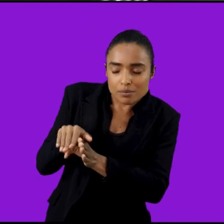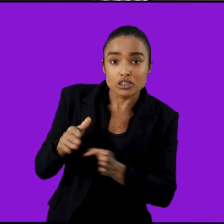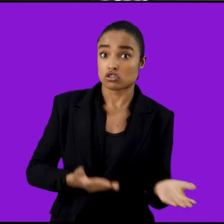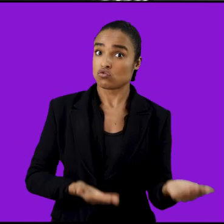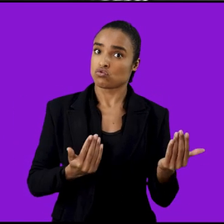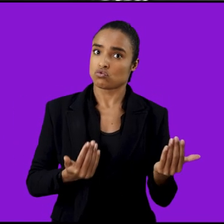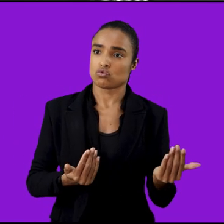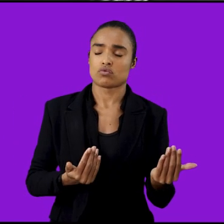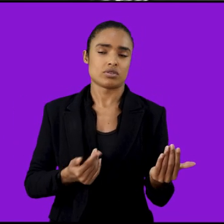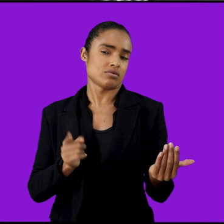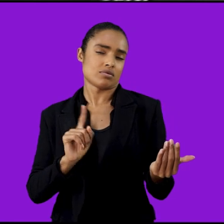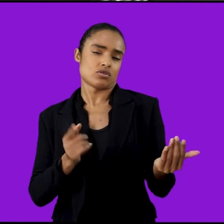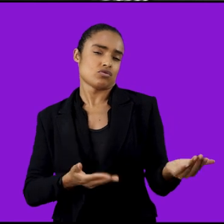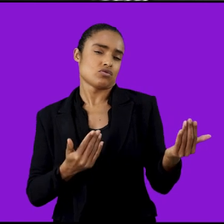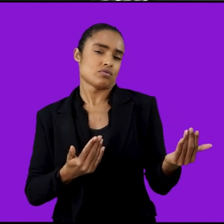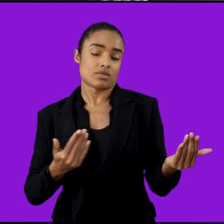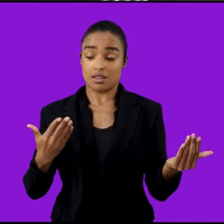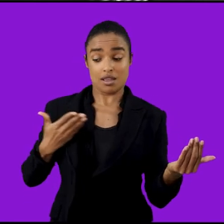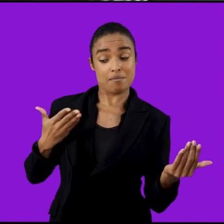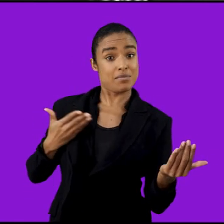Que nem, nem é tão molecada assim nossa amiga tem 100 anos…